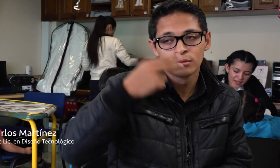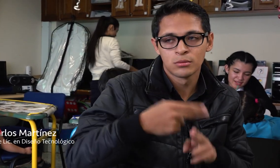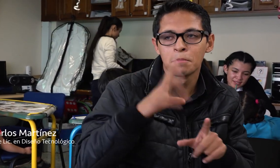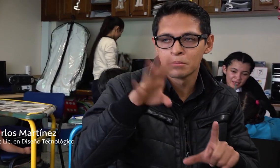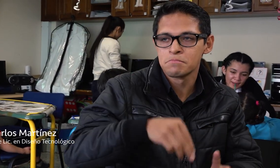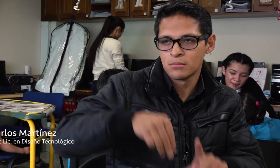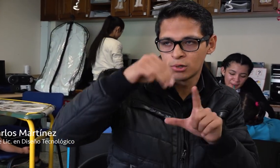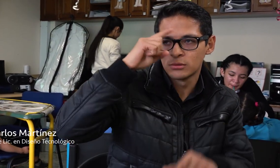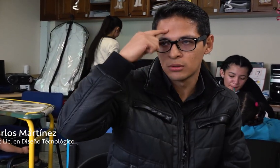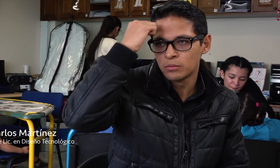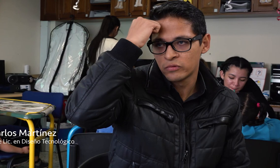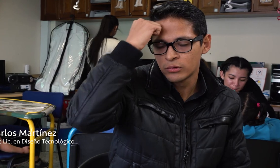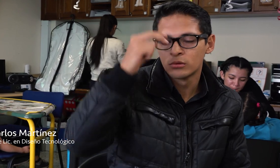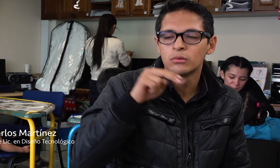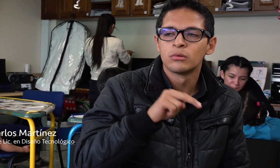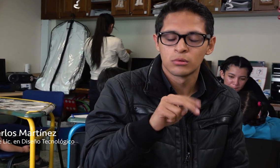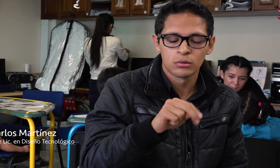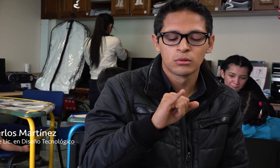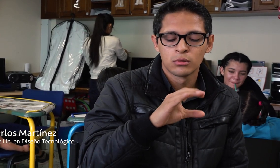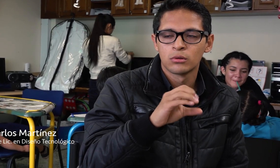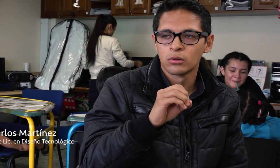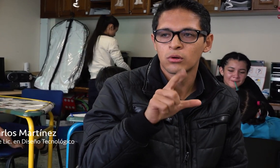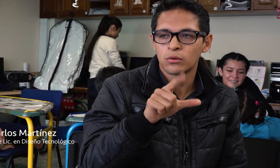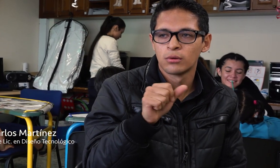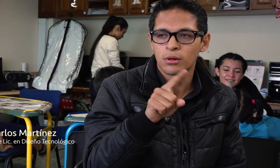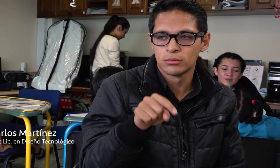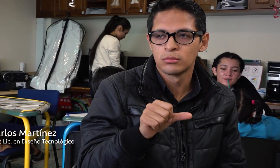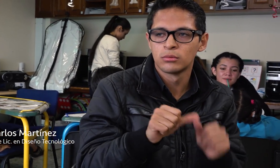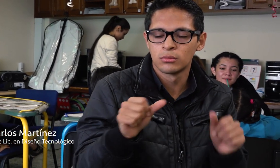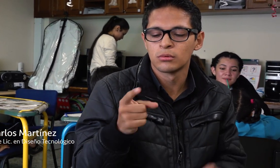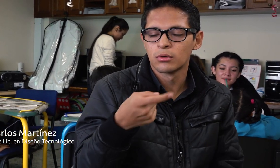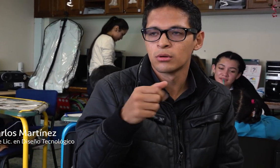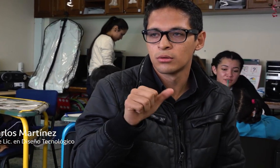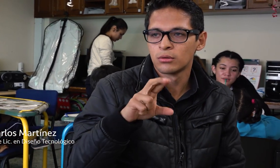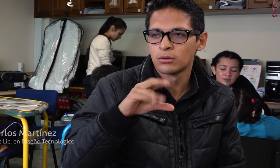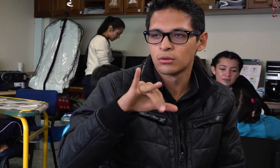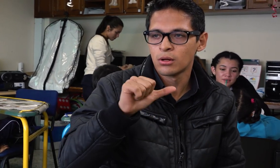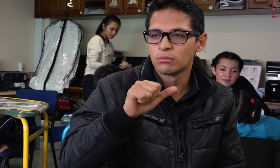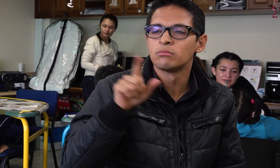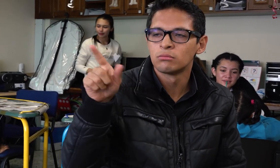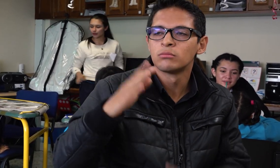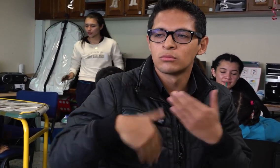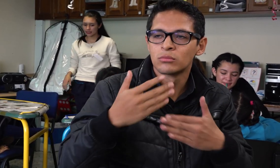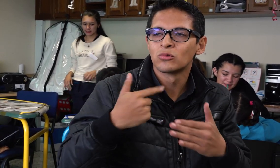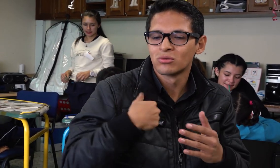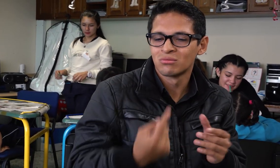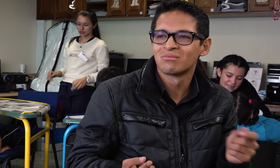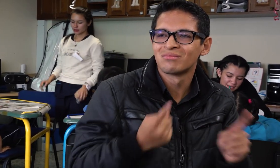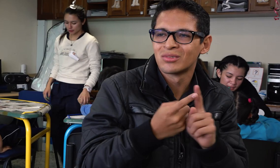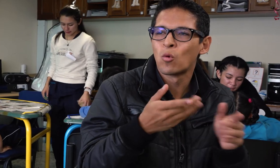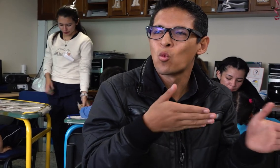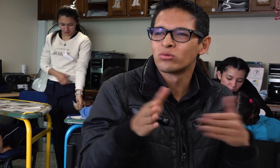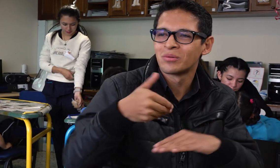ha sido mas influyente en mi proceso de investigación a sido el profesor Nilson Garcia, el a sido